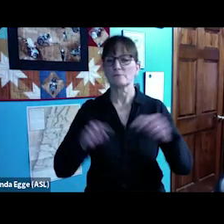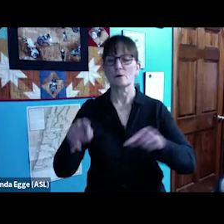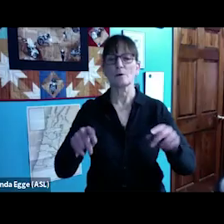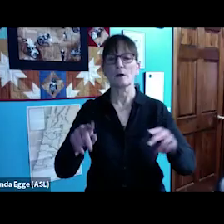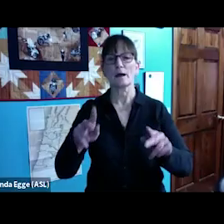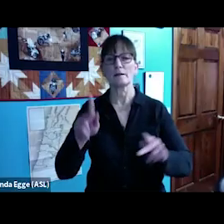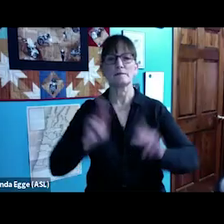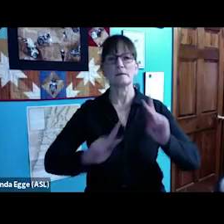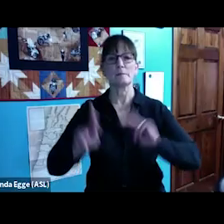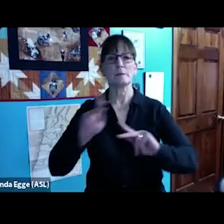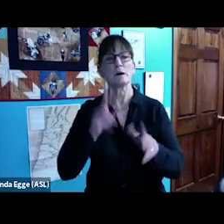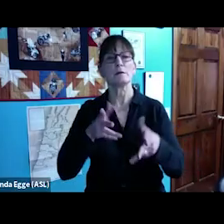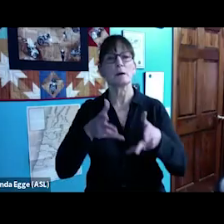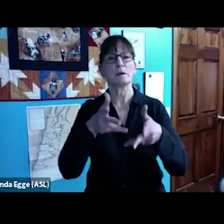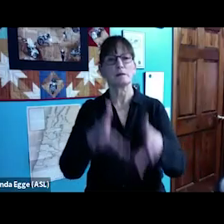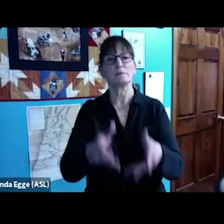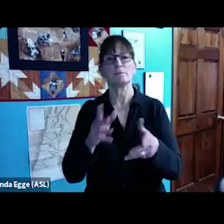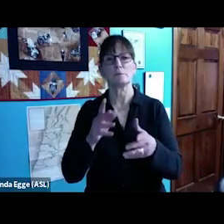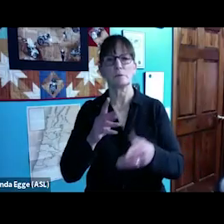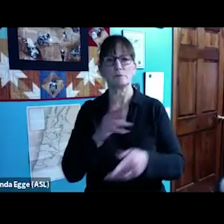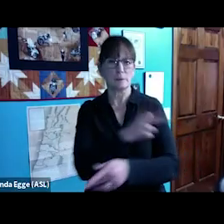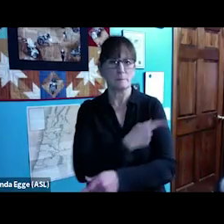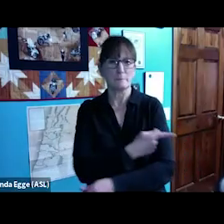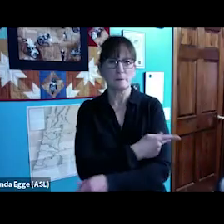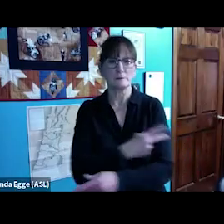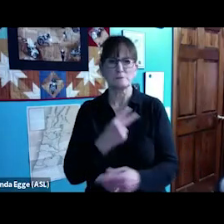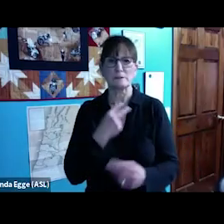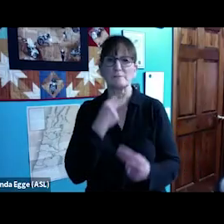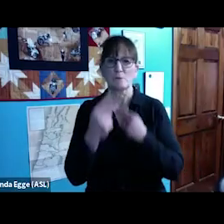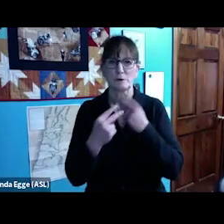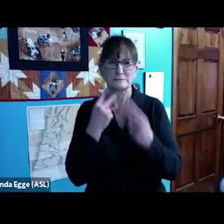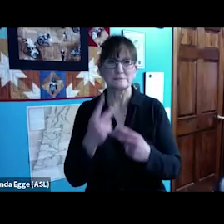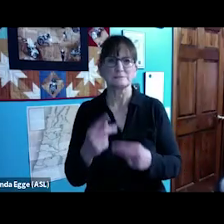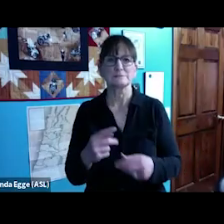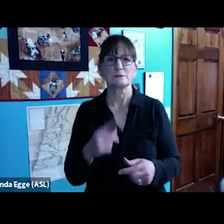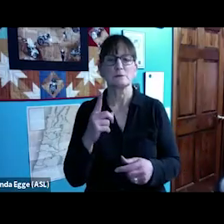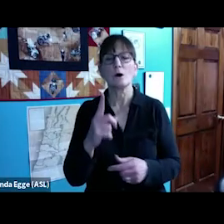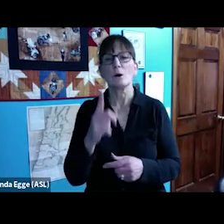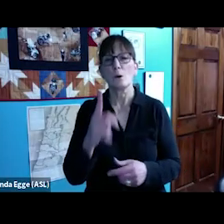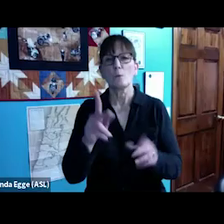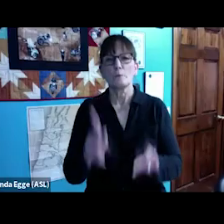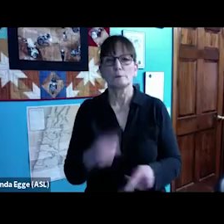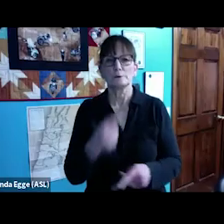el menor trabajo y las menos preguntas posibles. Así que lleno el formulario SSA-8000